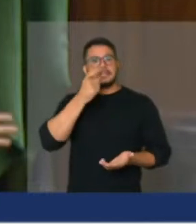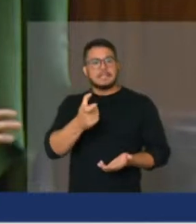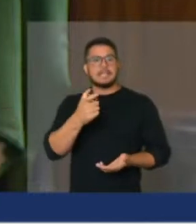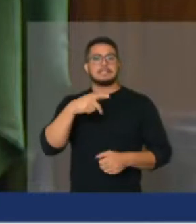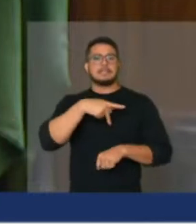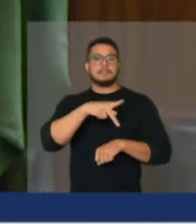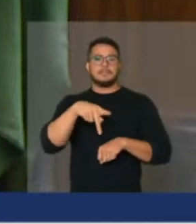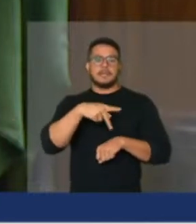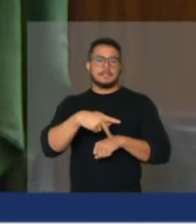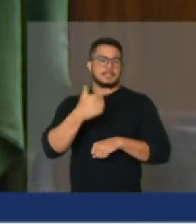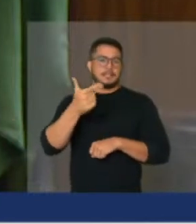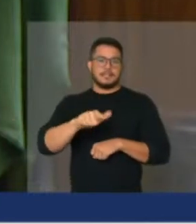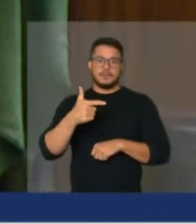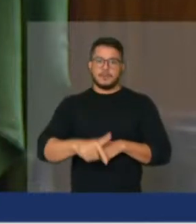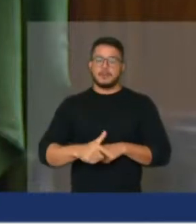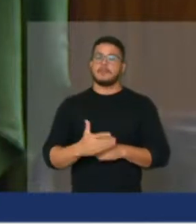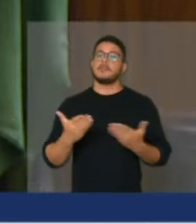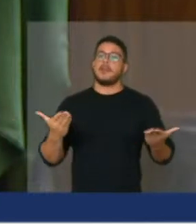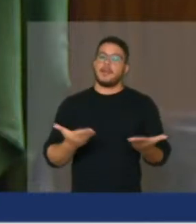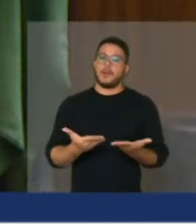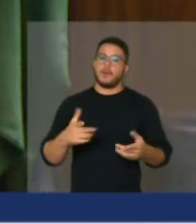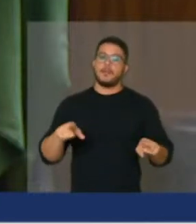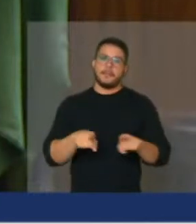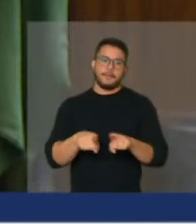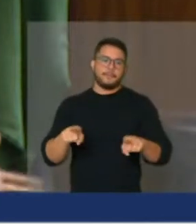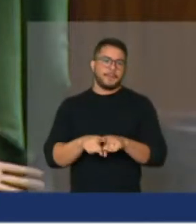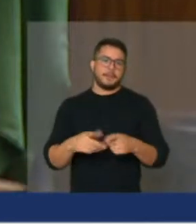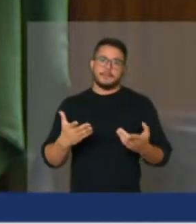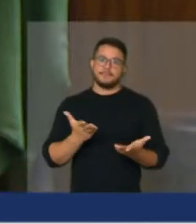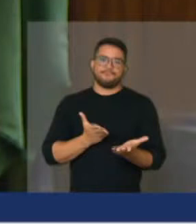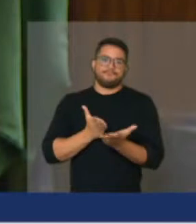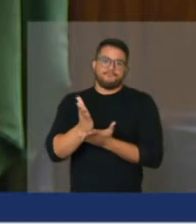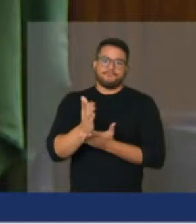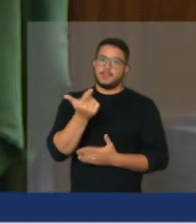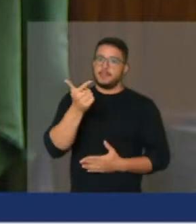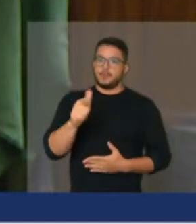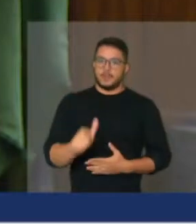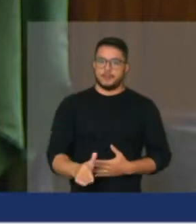DESMORALIZADO. ESSA É A REALIDADE, INFELIZMENTE, DA ECONOMIA, DO MINISTÉRIO DA ECONOMIA NO BRASIL. MUITO